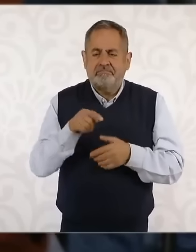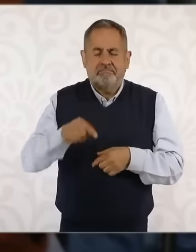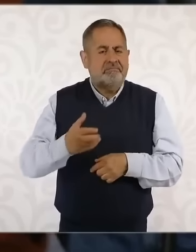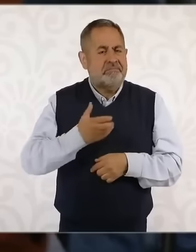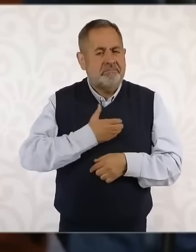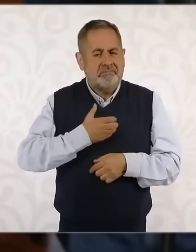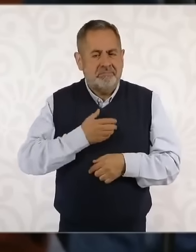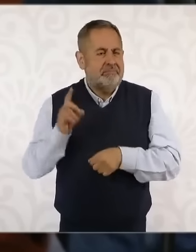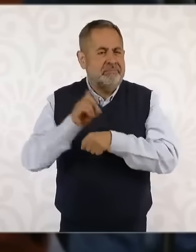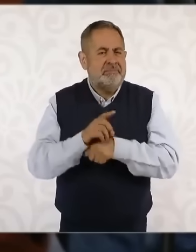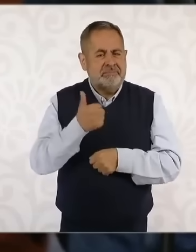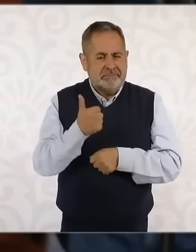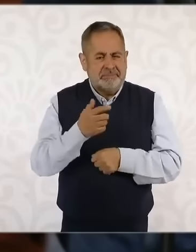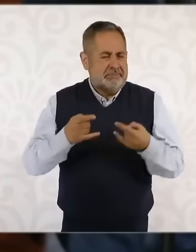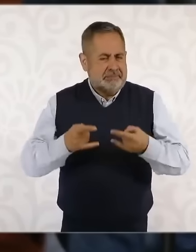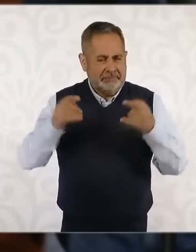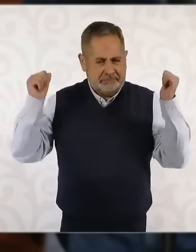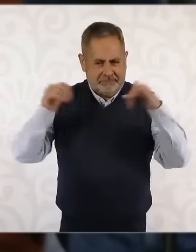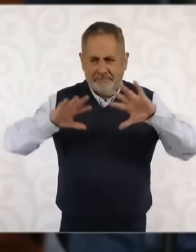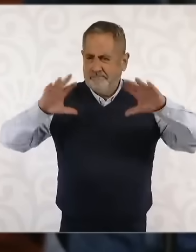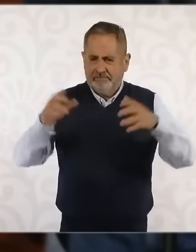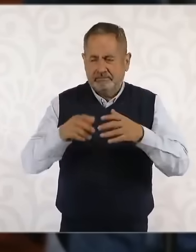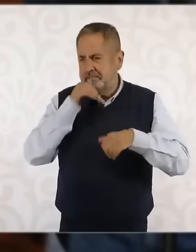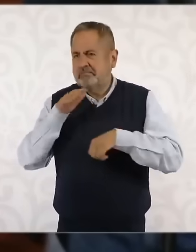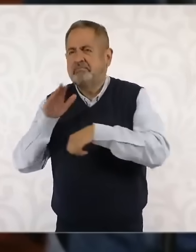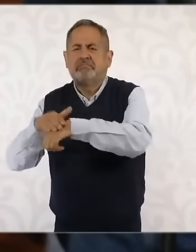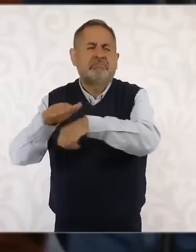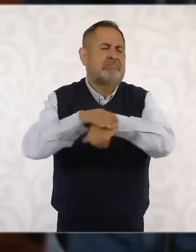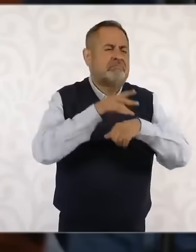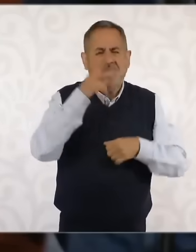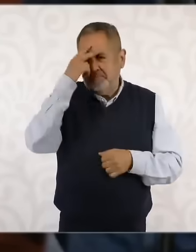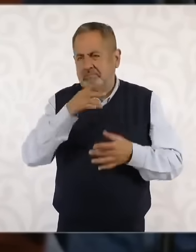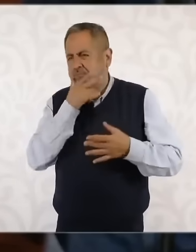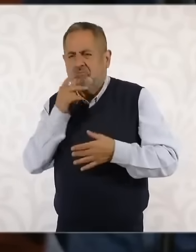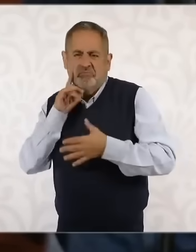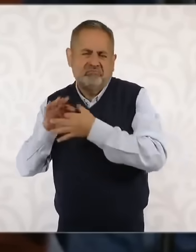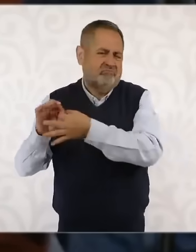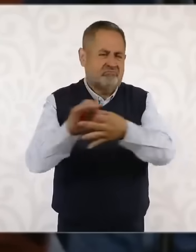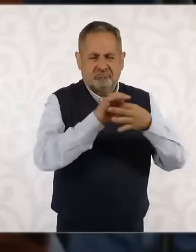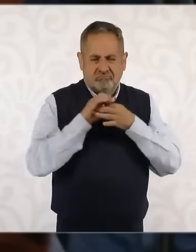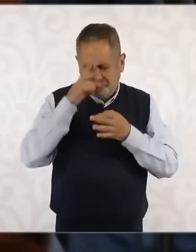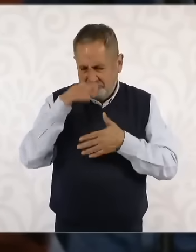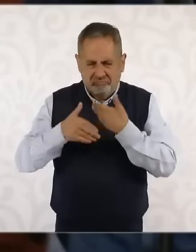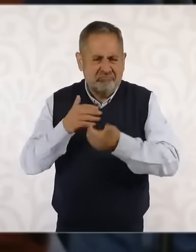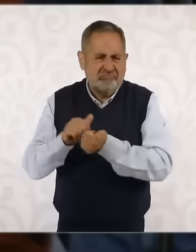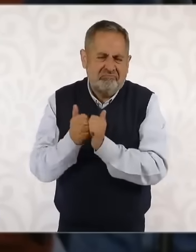hará un llamado a las mexicanas y a los mexicanos a cerrar filas para sacar adelante al país en esta